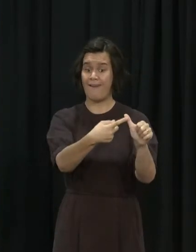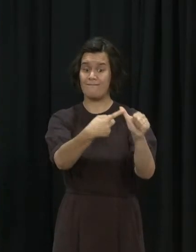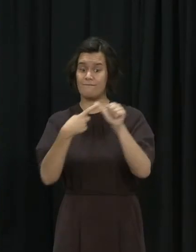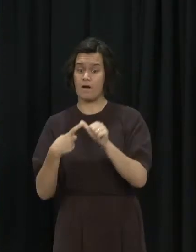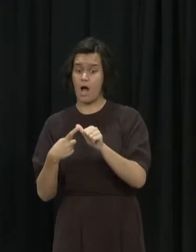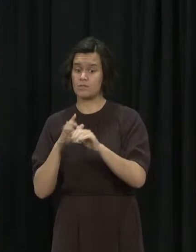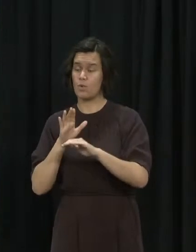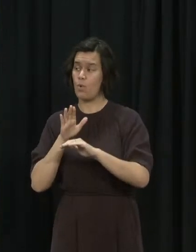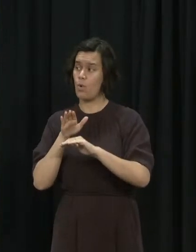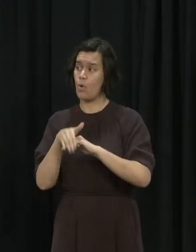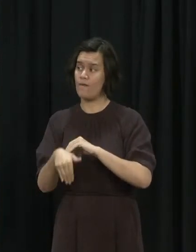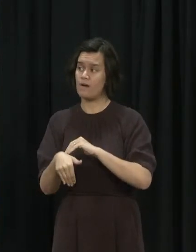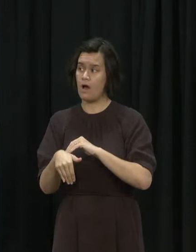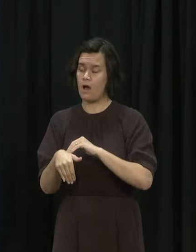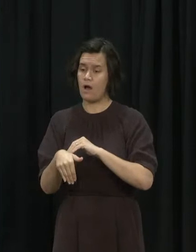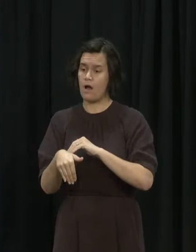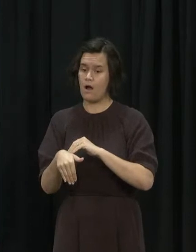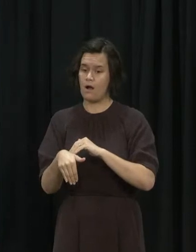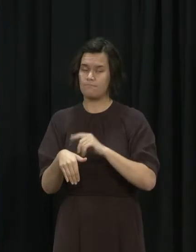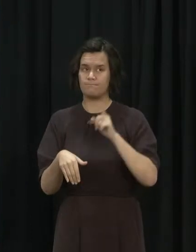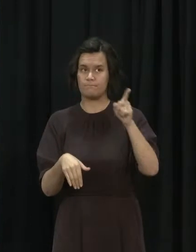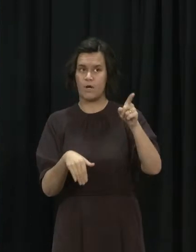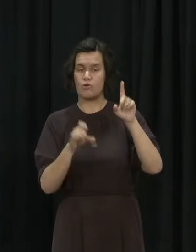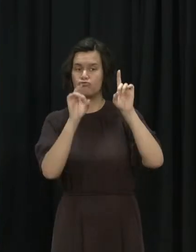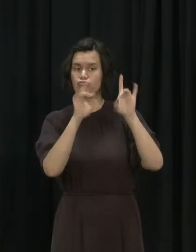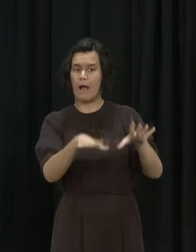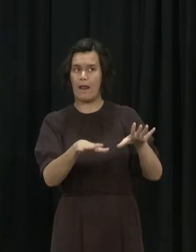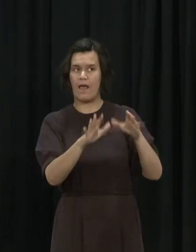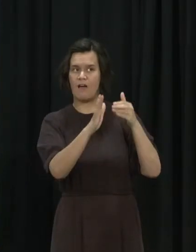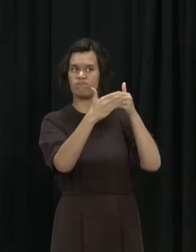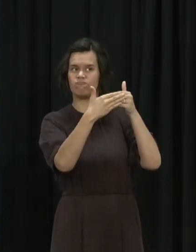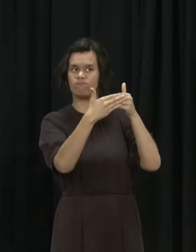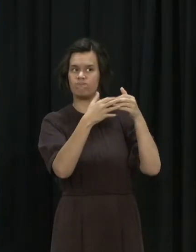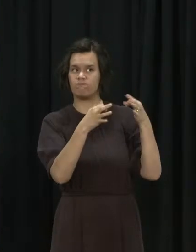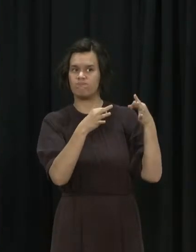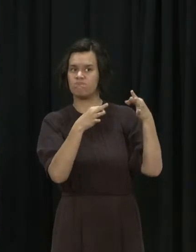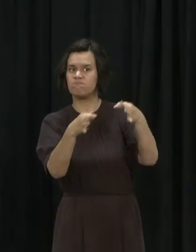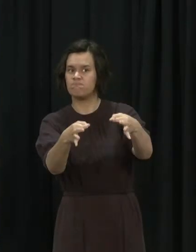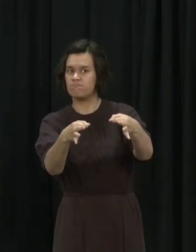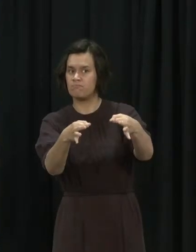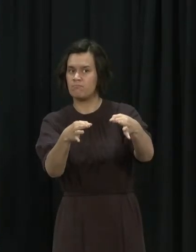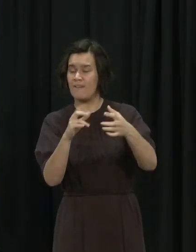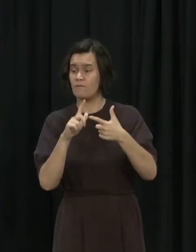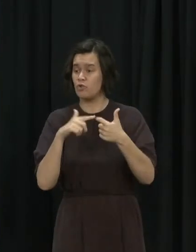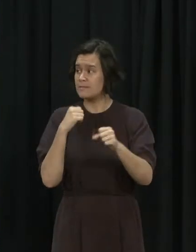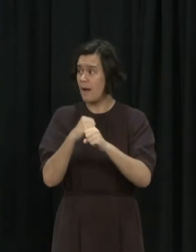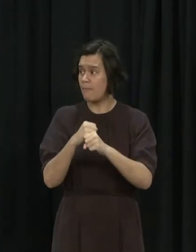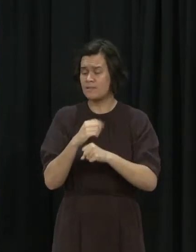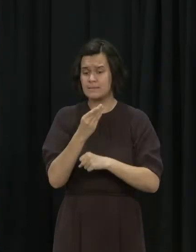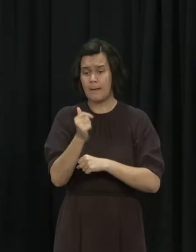uruta? Kei te mahi maatau i tera. Ae, ka puta nga huringa a meake nei ki reira ki taku whakaaro ko te mutunga rawa atu